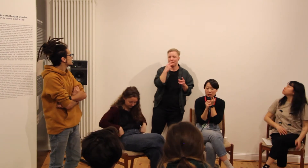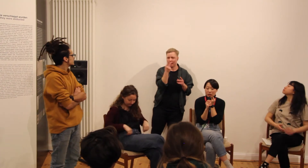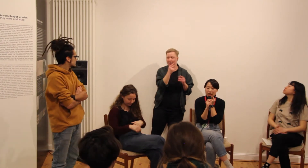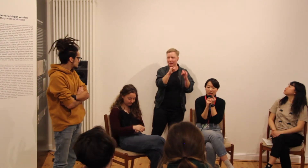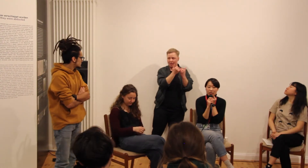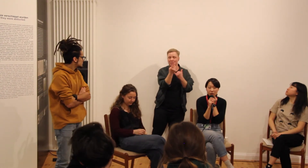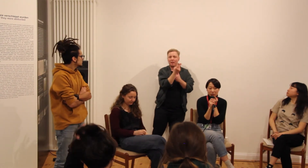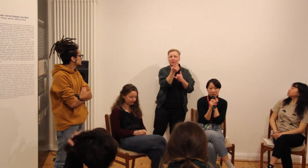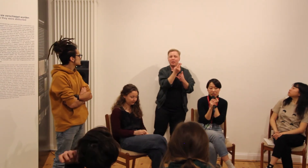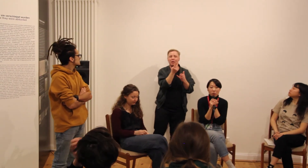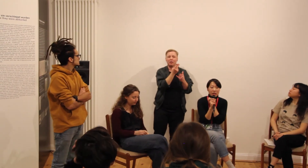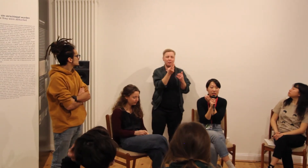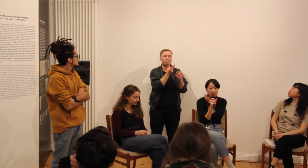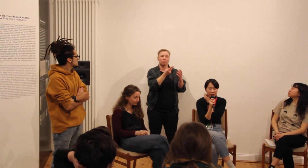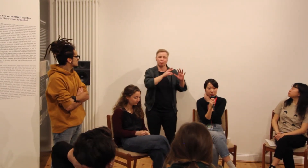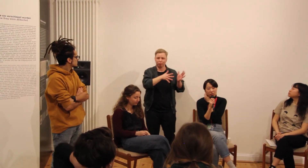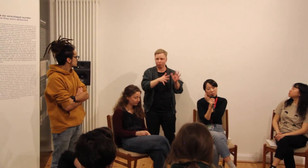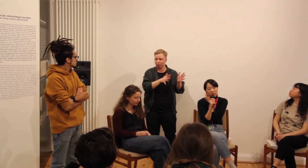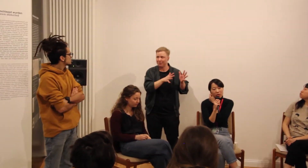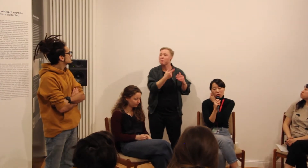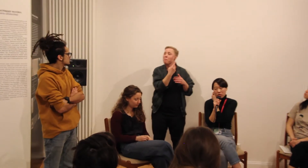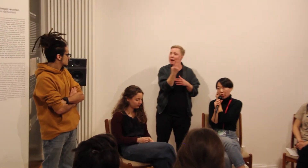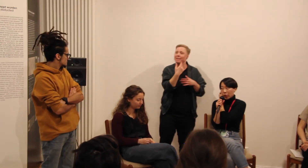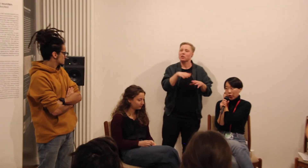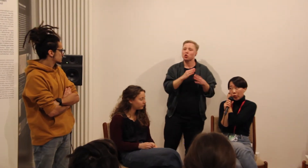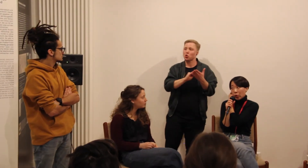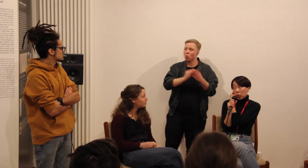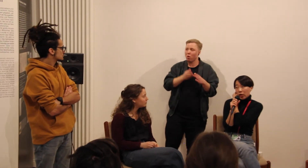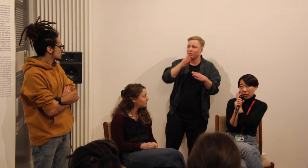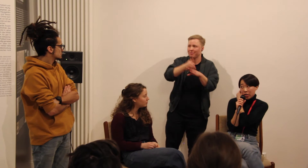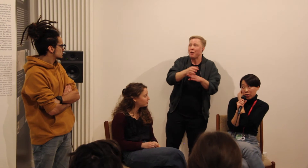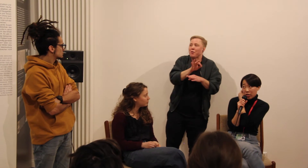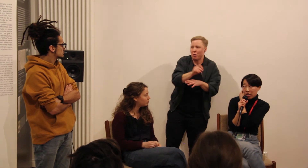Sie waren in einer Taubenschule, aber es gab keine Lehrer.